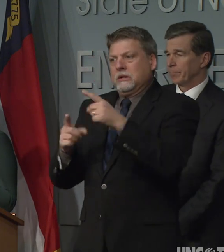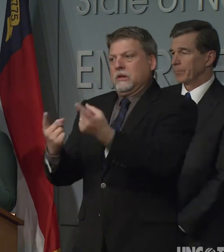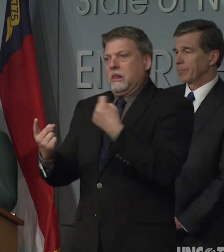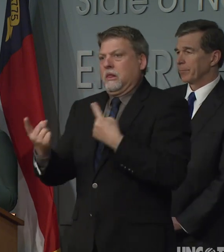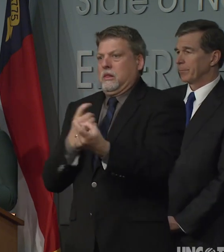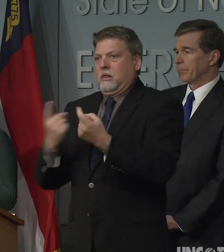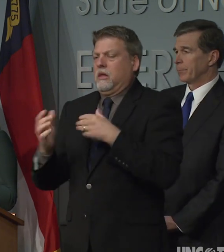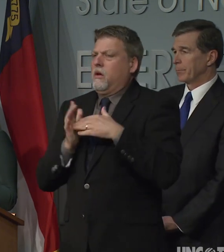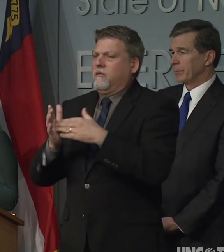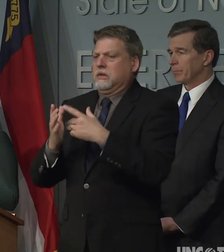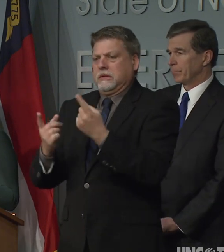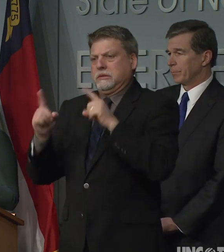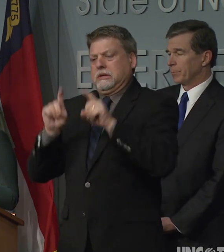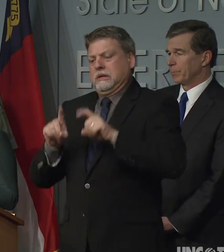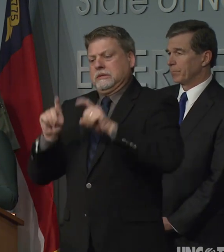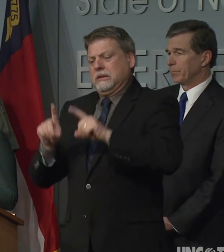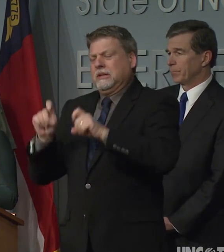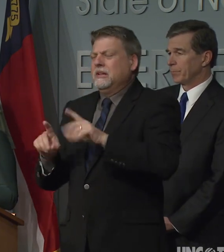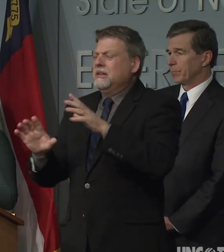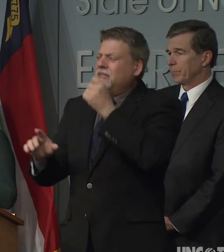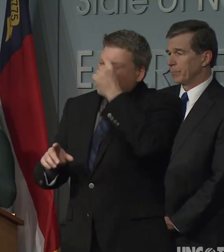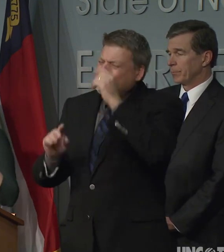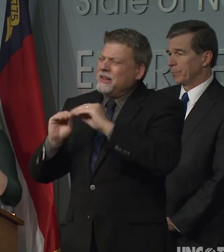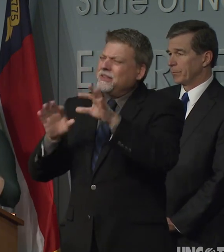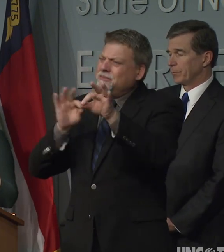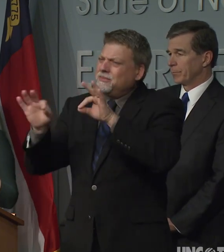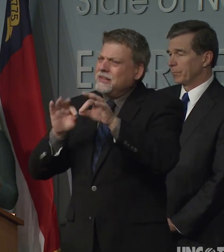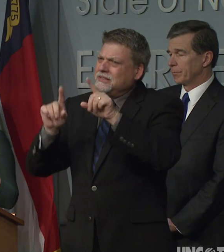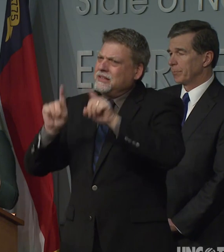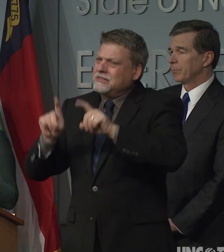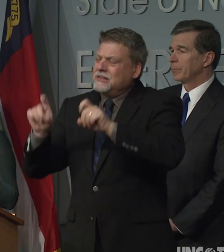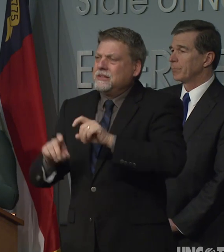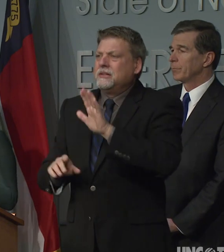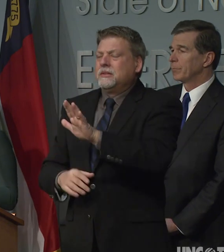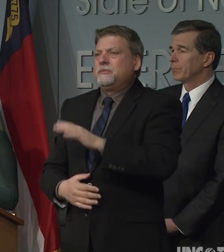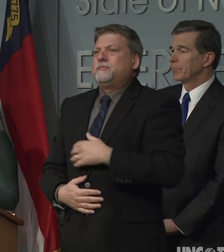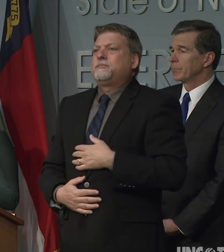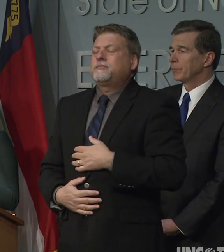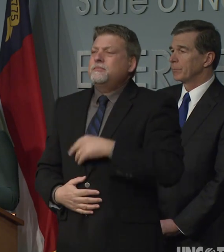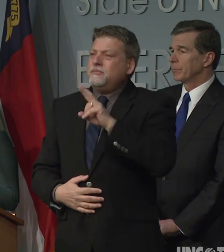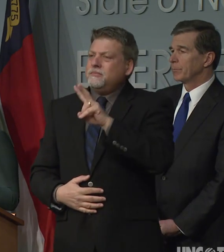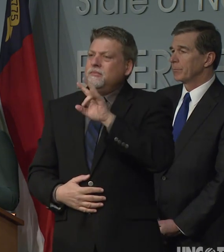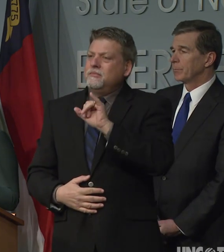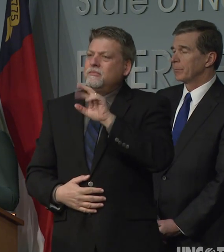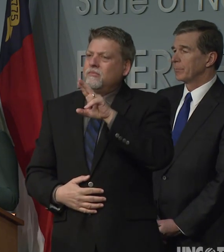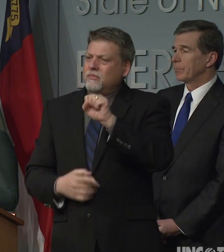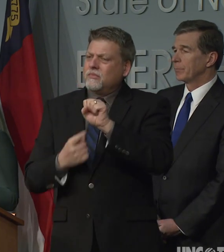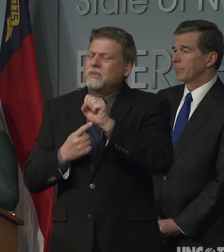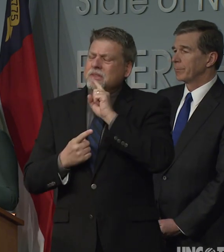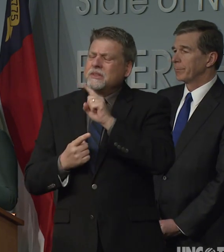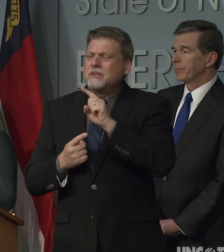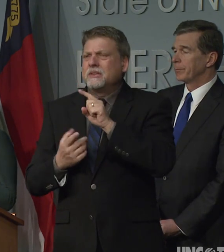pruebas porque hay mucho enfoque en este tema es que en en distintas etapas de lo que estamos experimentando con